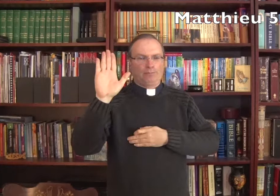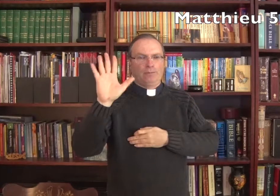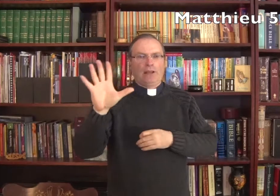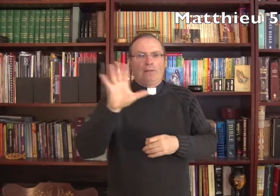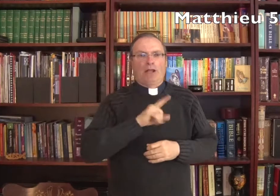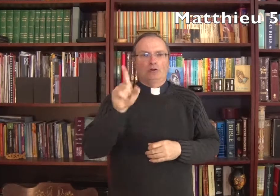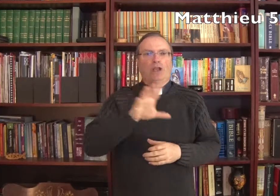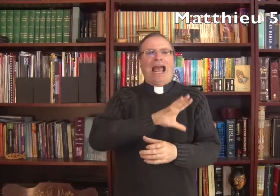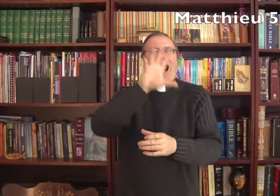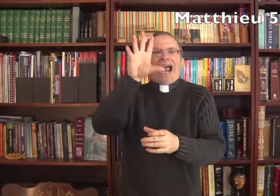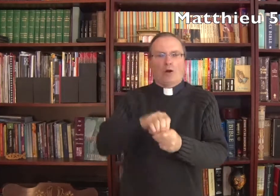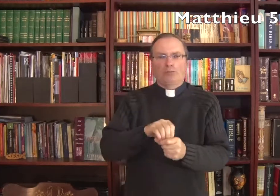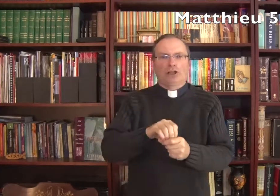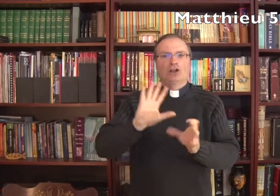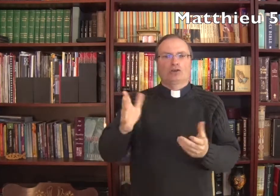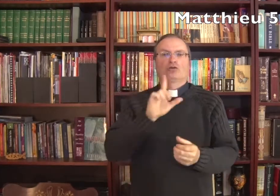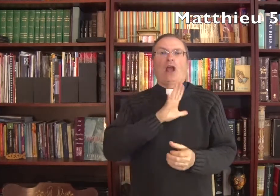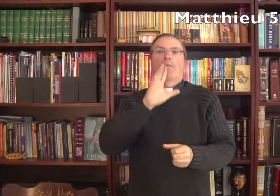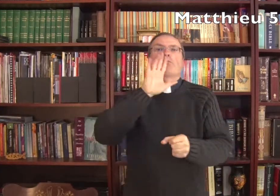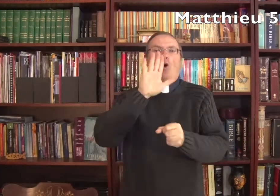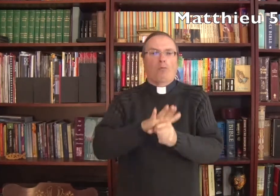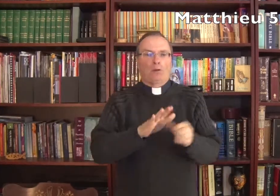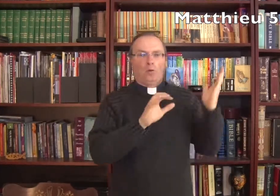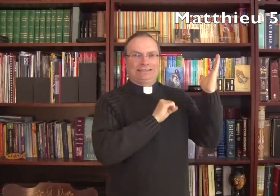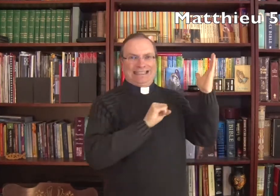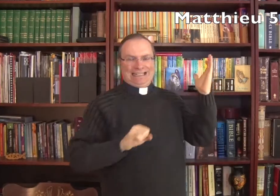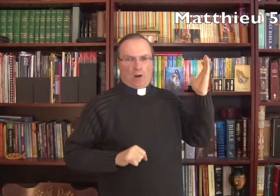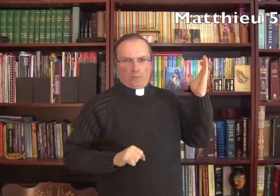mais tu accompliras ce que tu as promis au Seigneur.